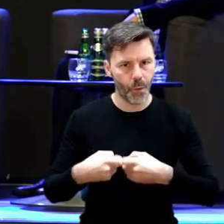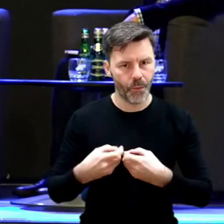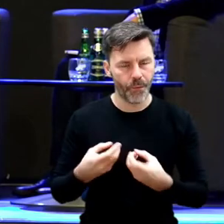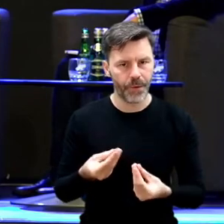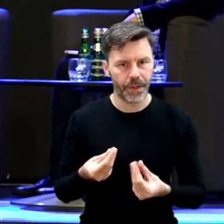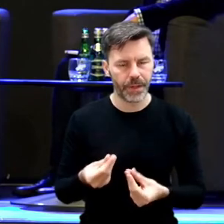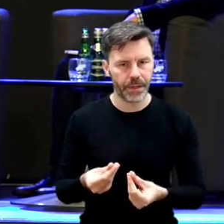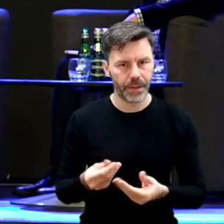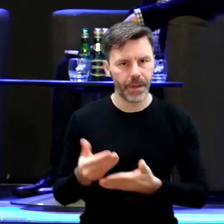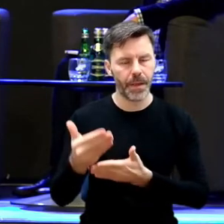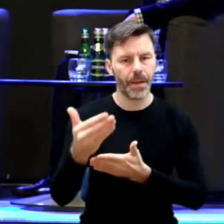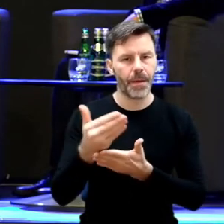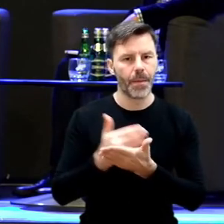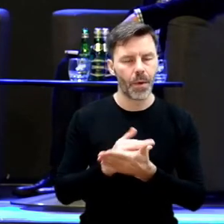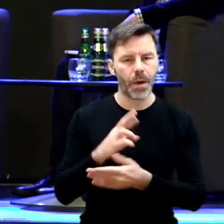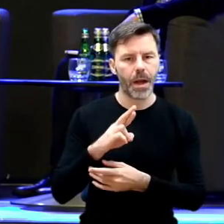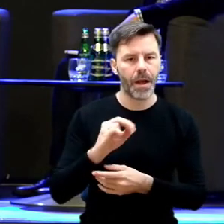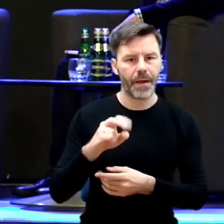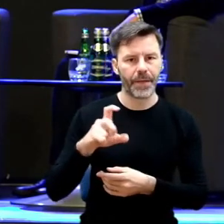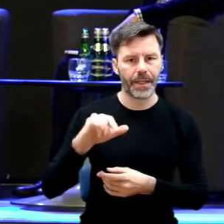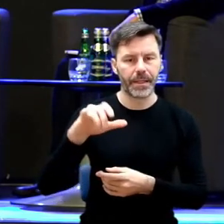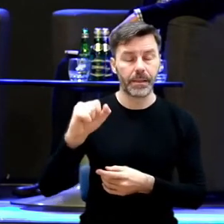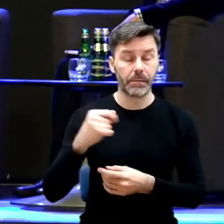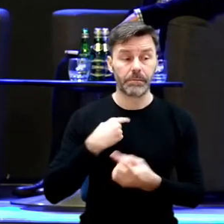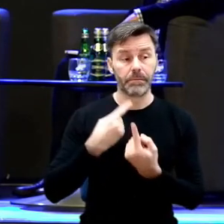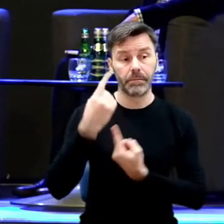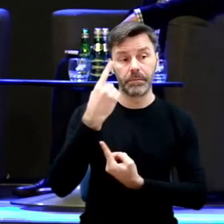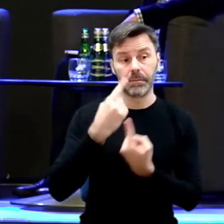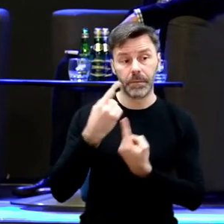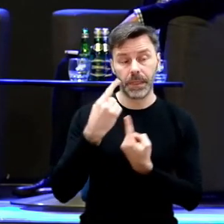wydaje się, że zaangażowanie z poziomu regionalnego,